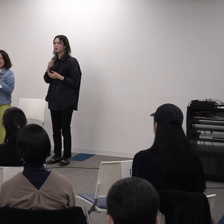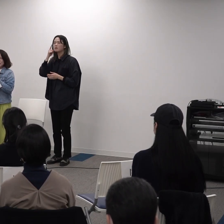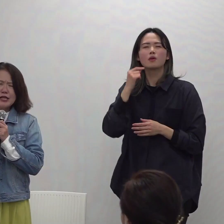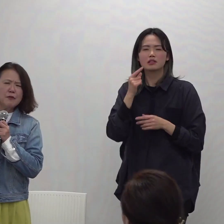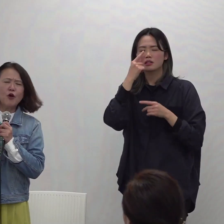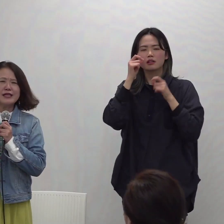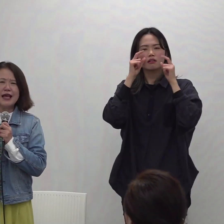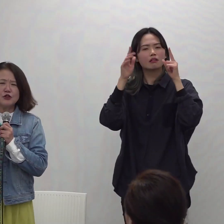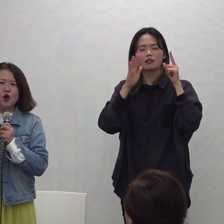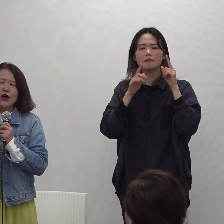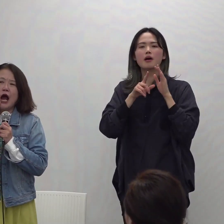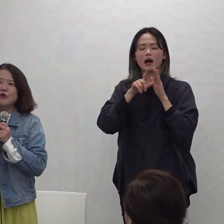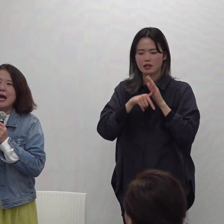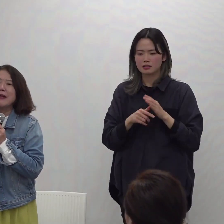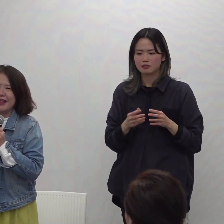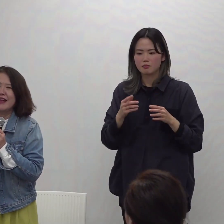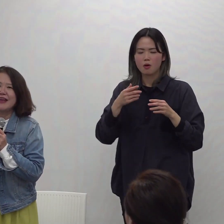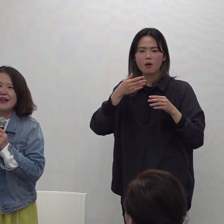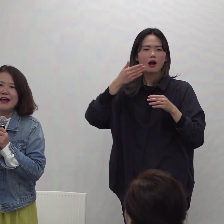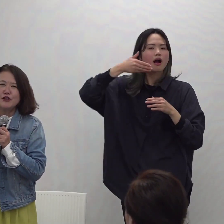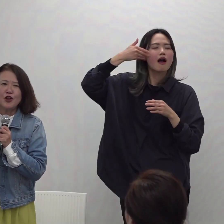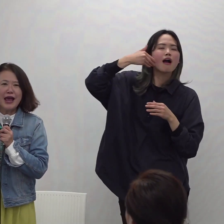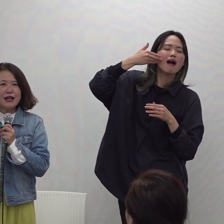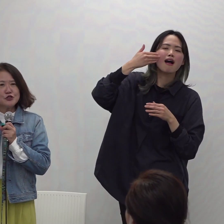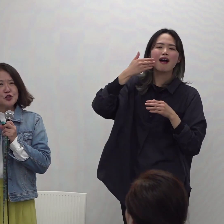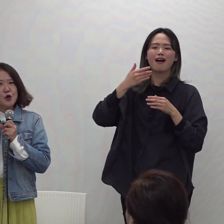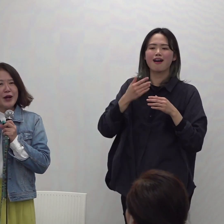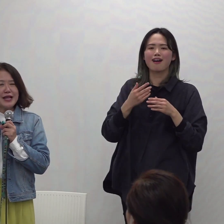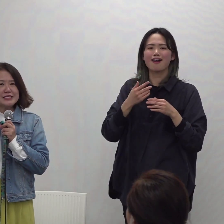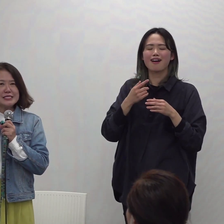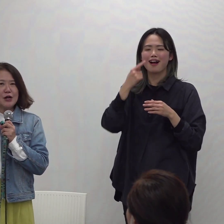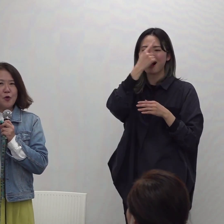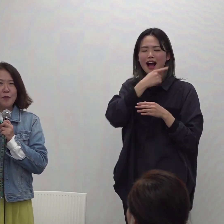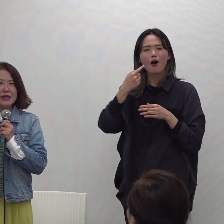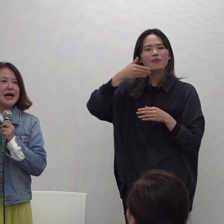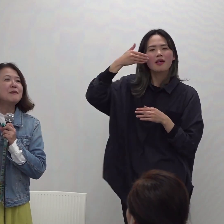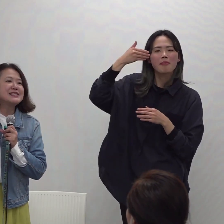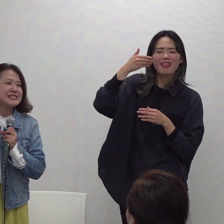それでも起きないと顔をなめてとりあえず私を目覚めさせ